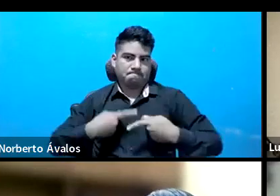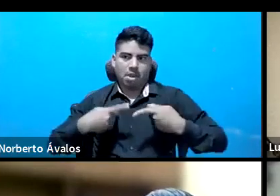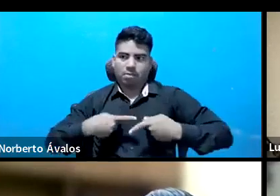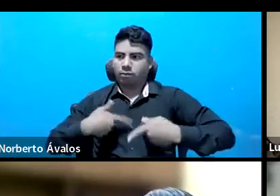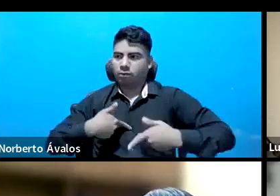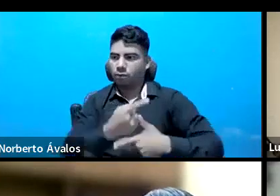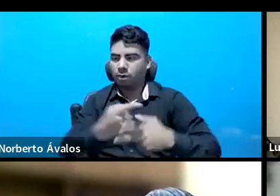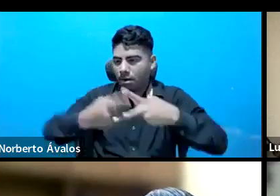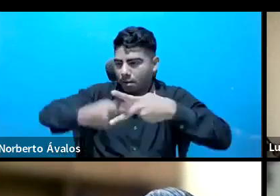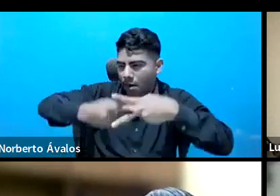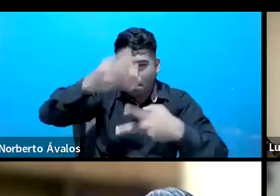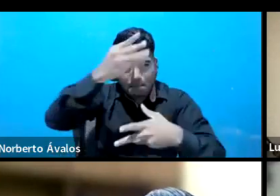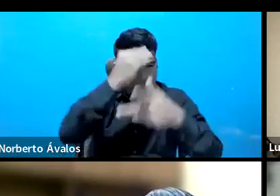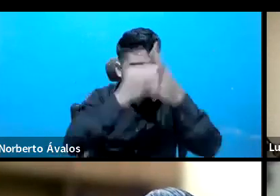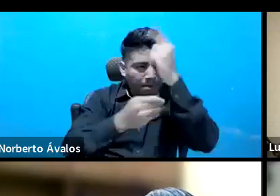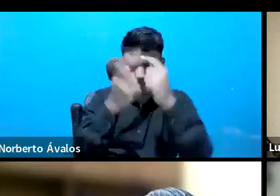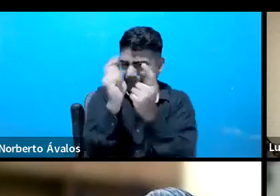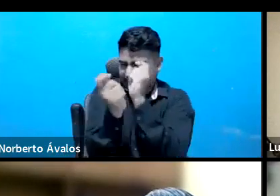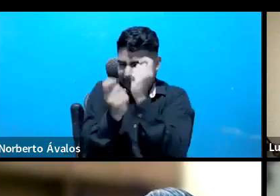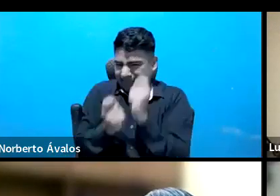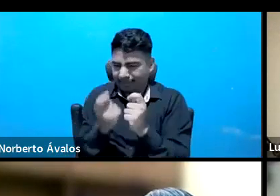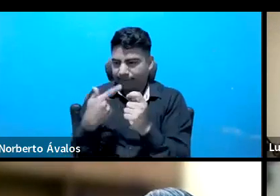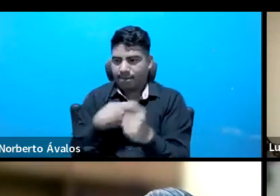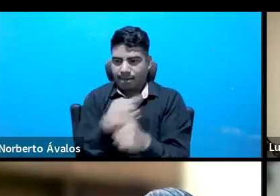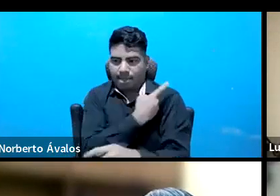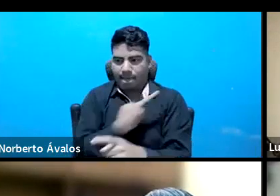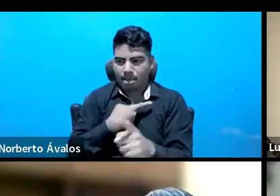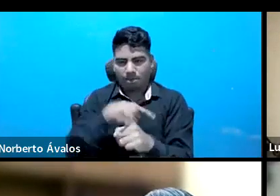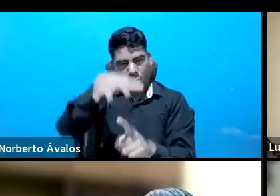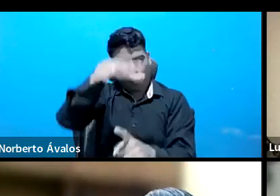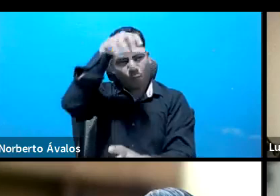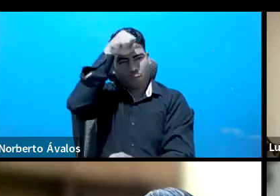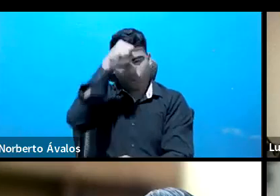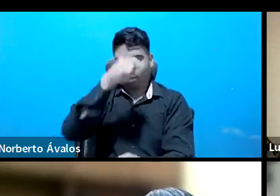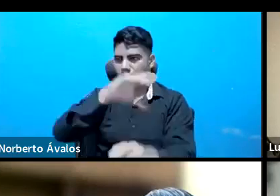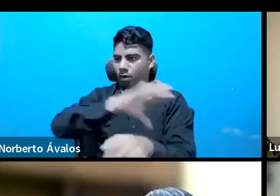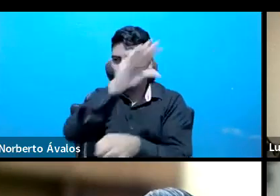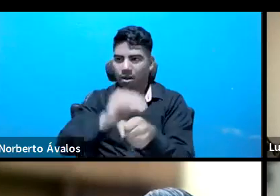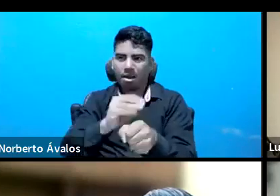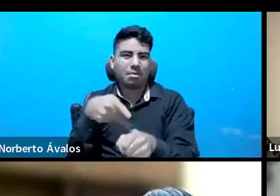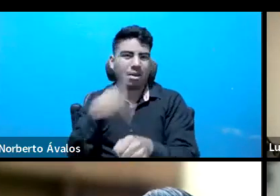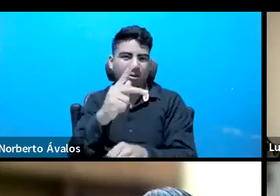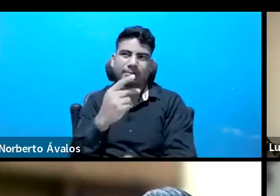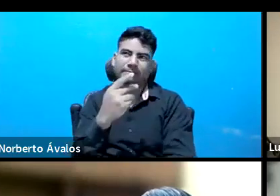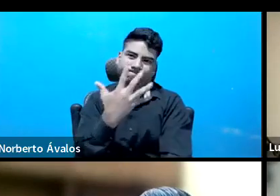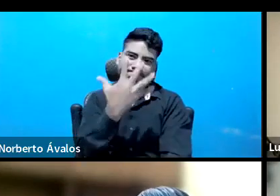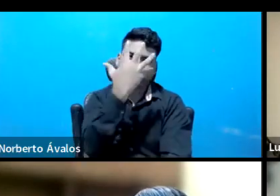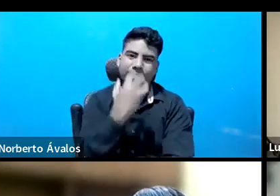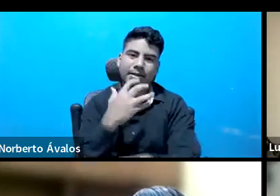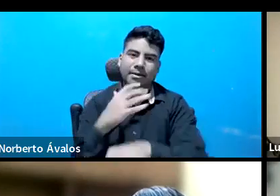a conocimiento matemático den a conocimiento a conocimiento matemático, es desafortunado porque a nivel mundial usted Usted, no hay interés Usted, no hay interés en la